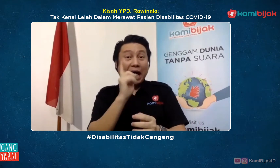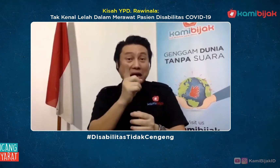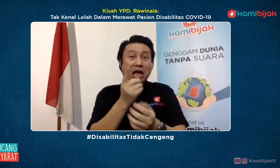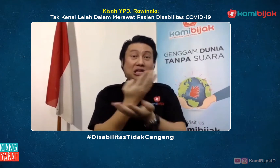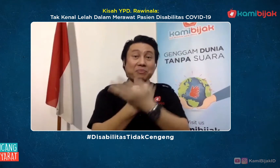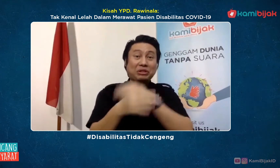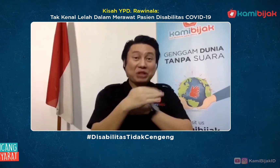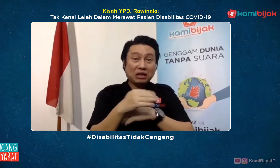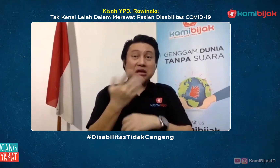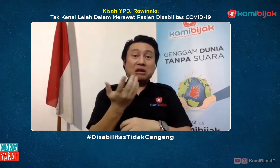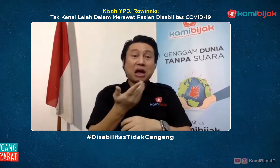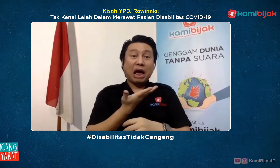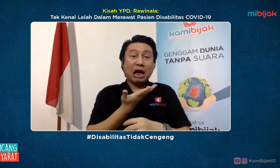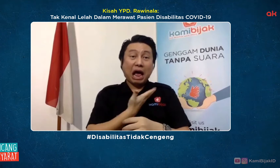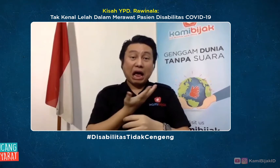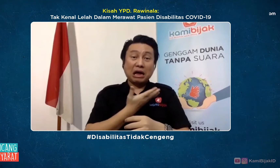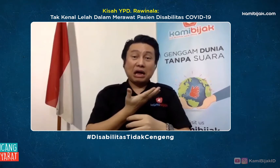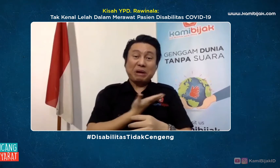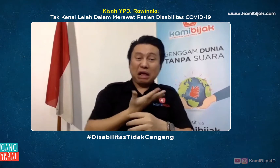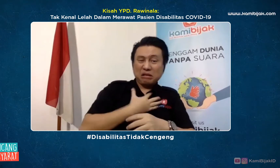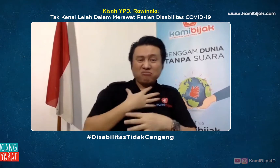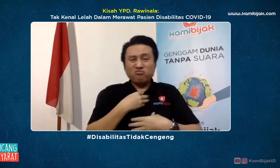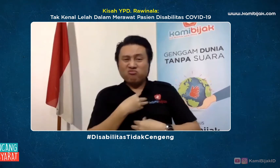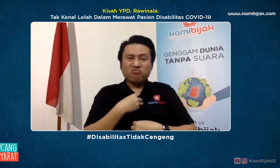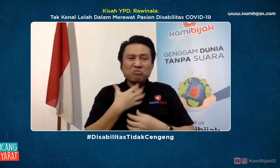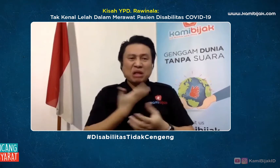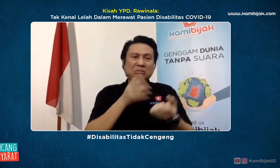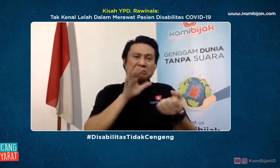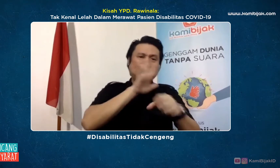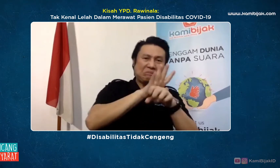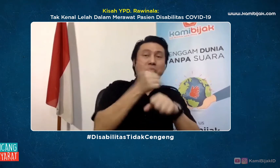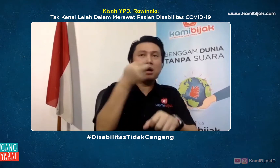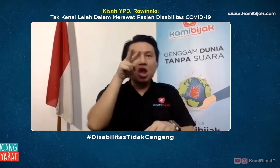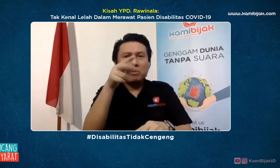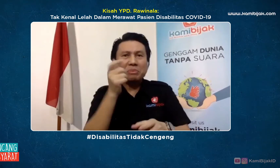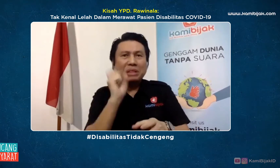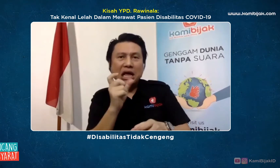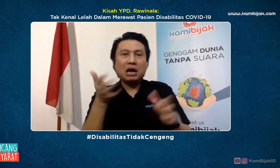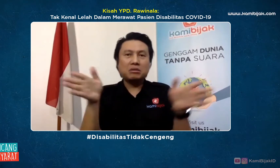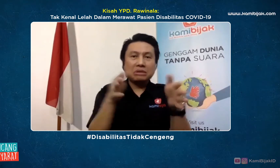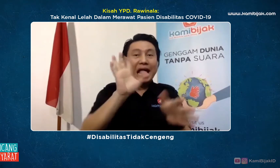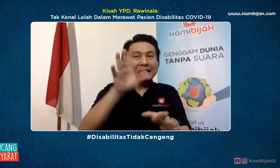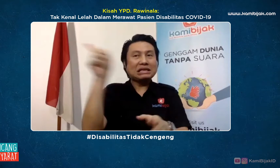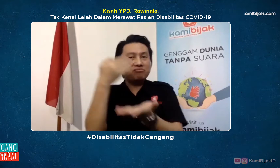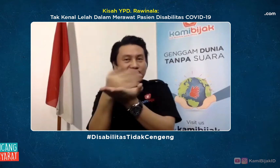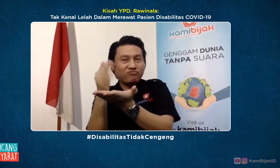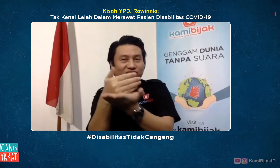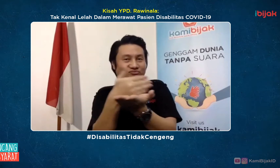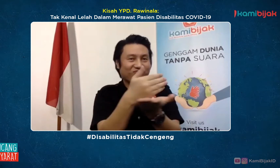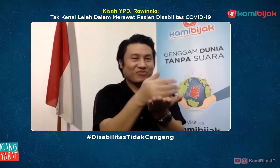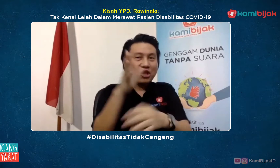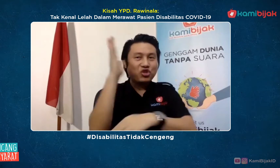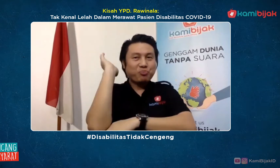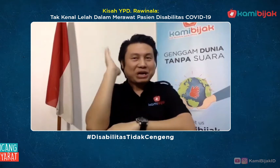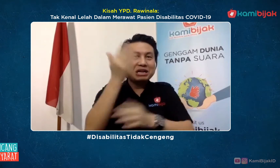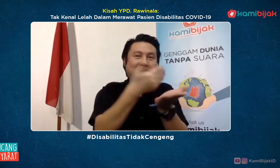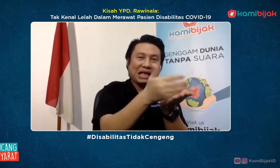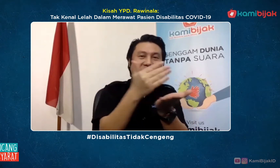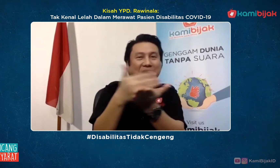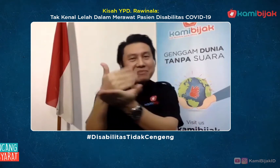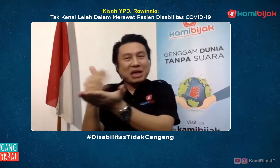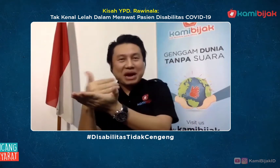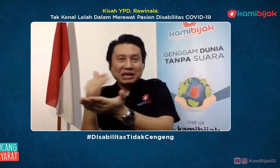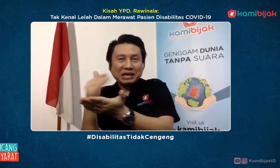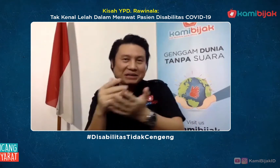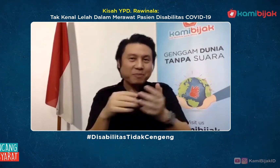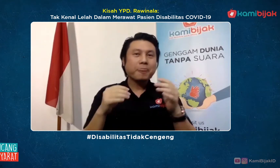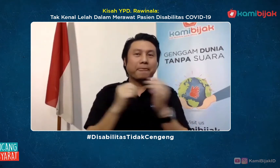yang tertarik dengan topik ini yuk kita share linknya